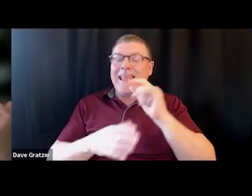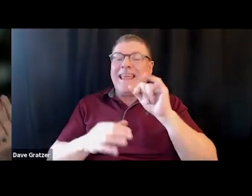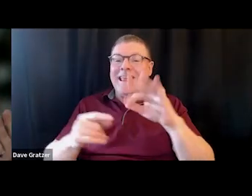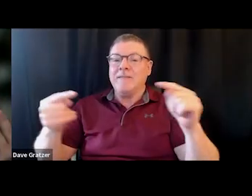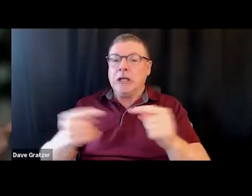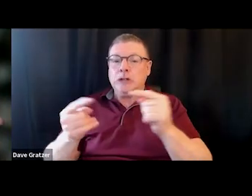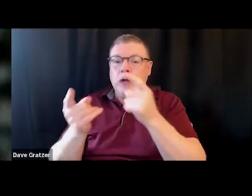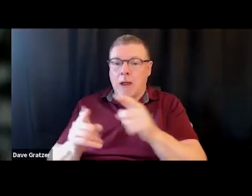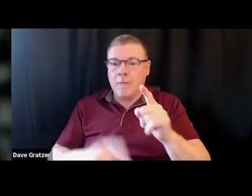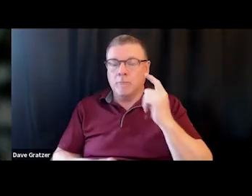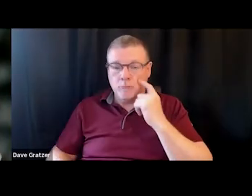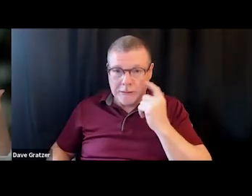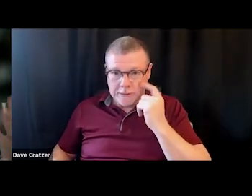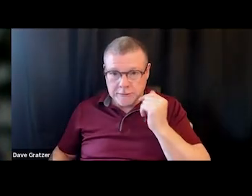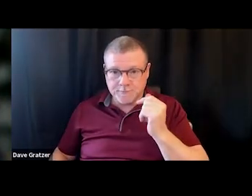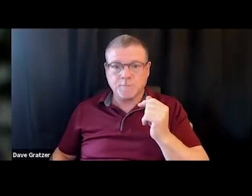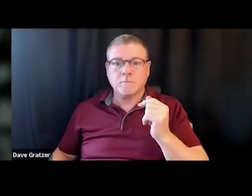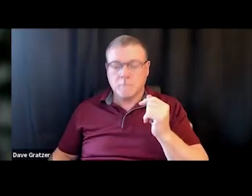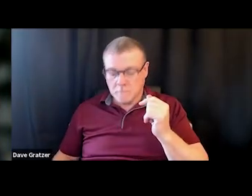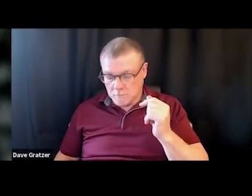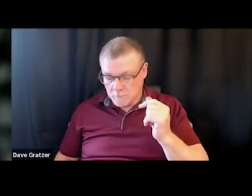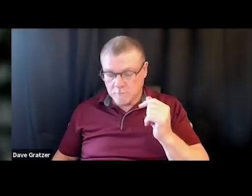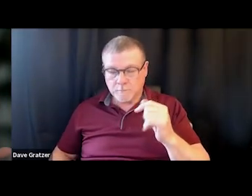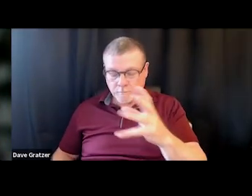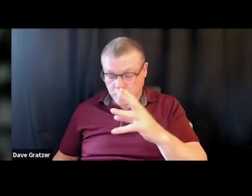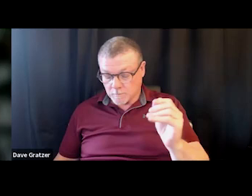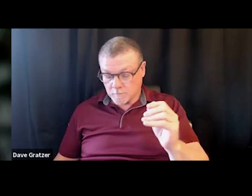o si es algo que ha ocurrido neurológicamente y hay riesgo de que vuelva a ocurrir.